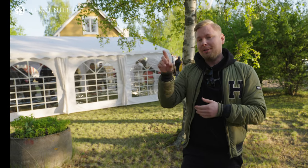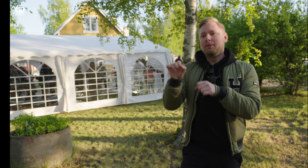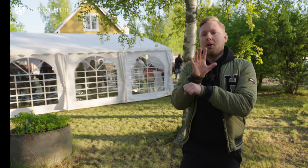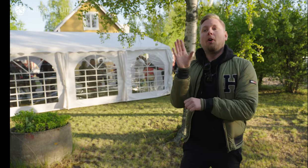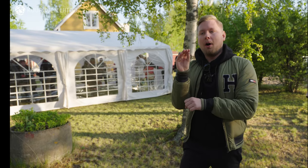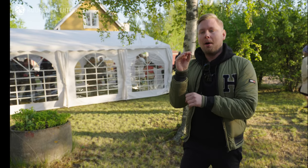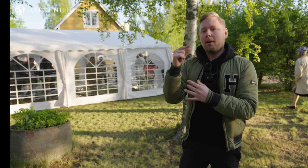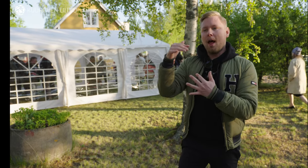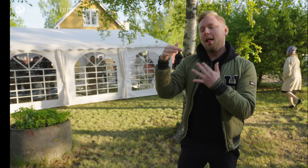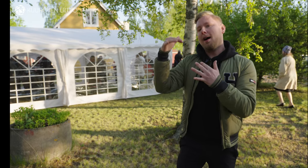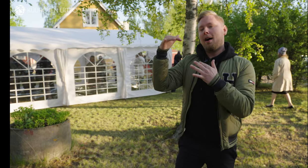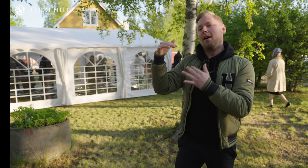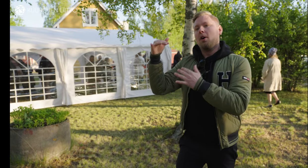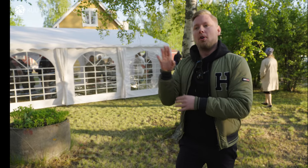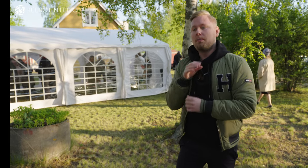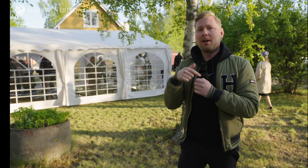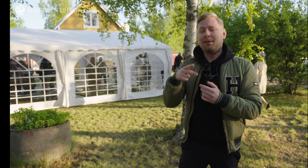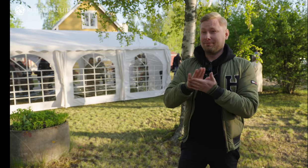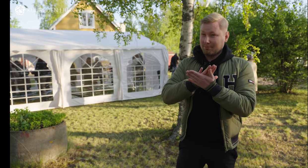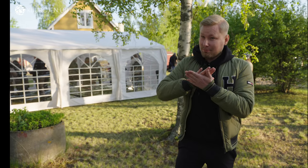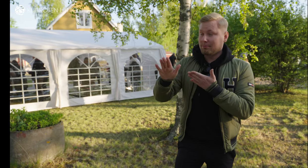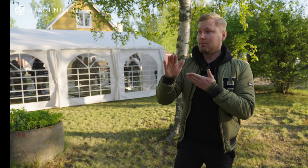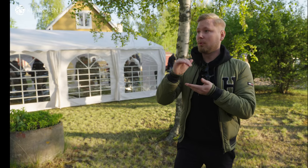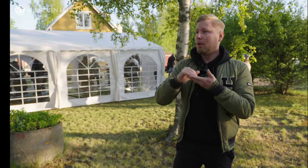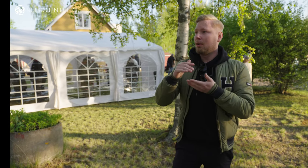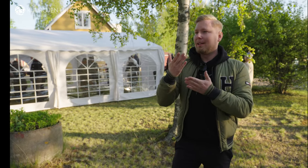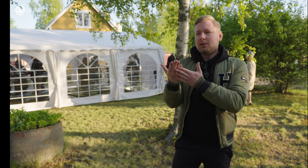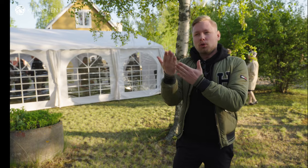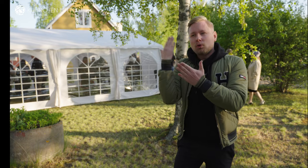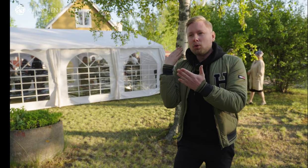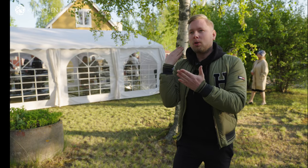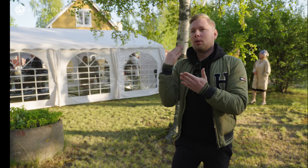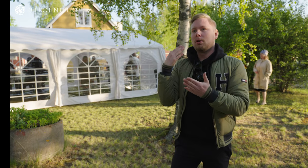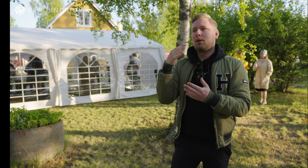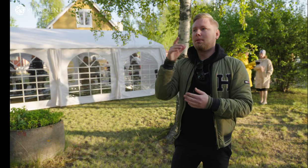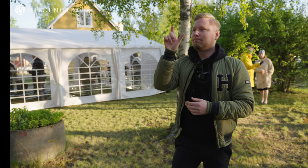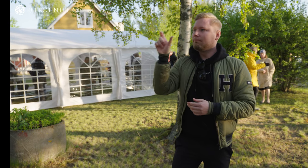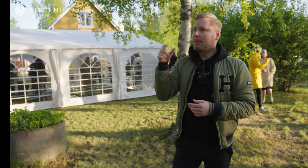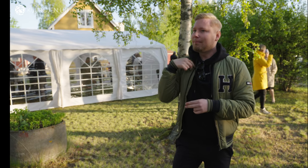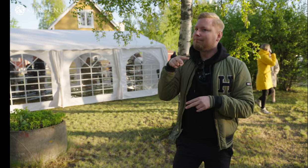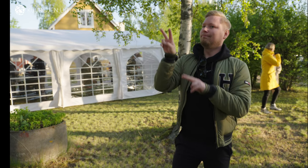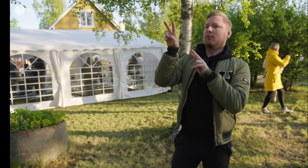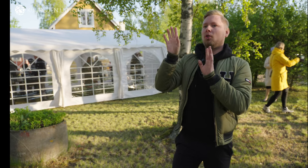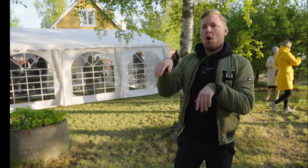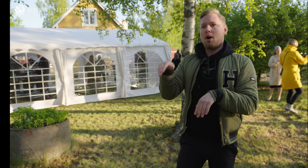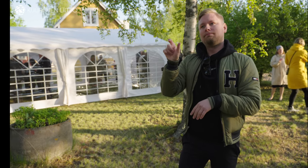Onhan FST:ssakin suomenruotsalaista viittomakieltä, mutta se vähän vaihtelee. Meillä on tämä kieli, historia ja ihmiset, joita arvostan.